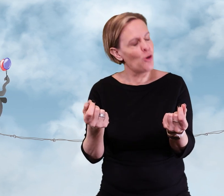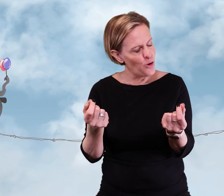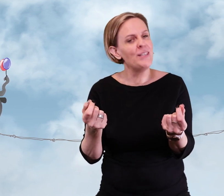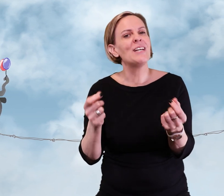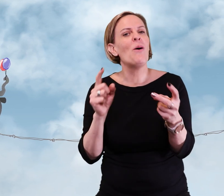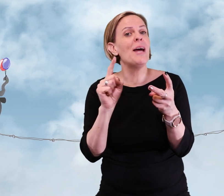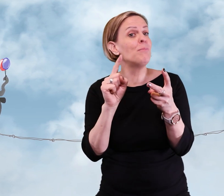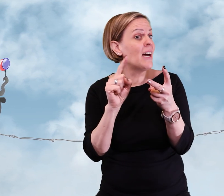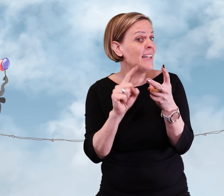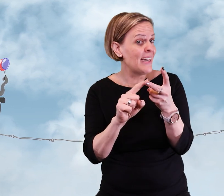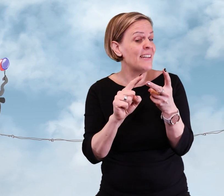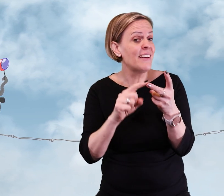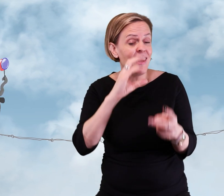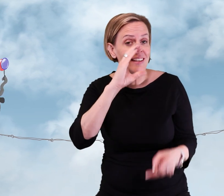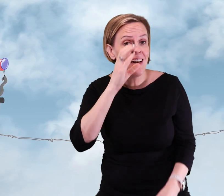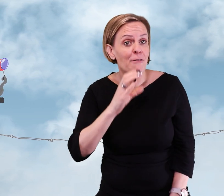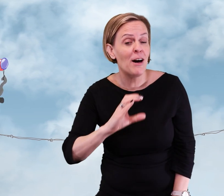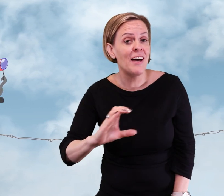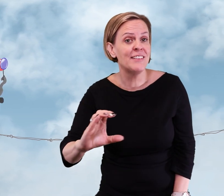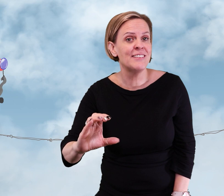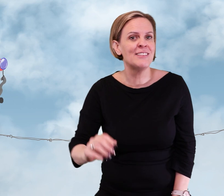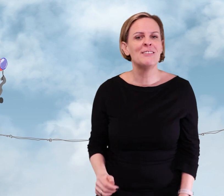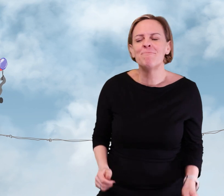så dom gick och hämtade en annan elefant